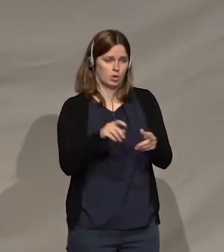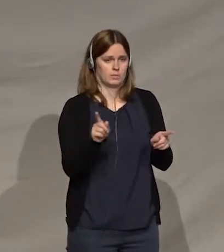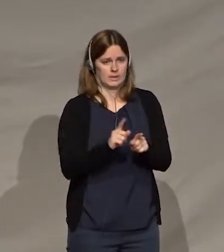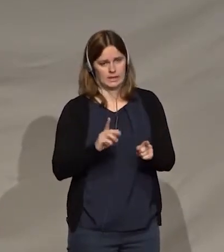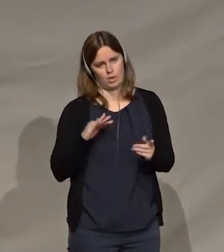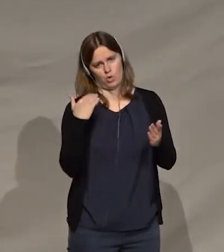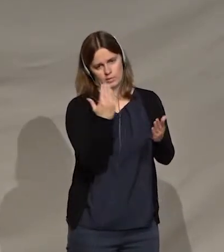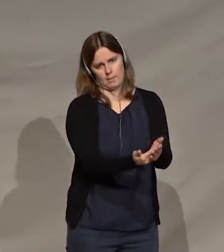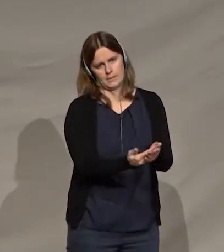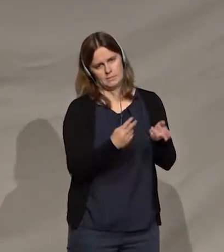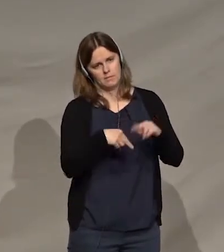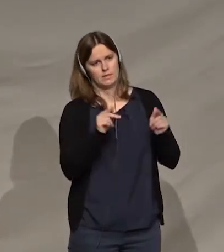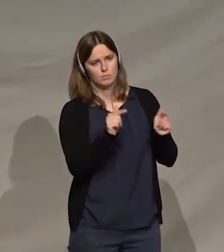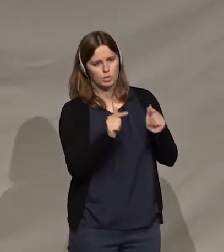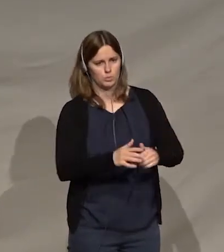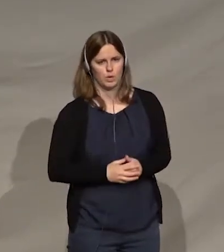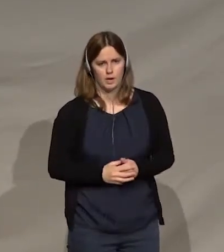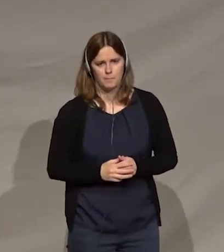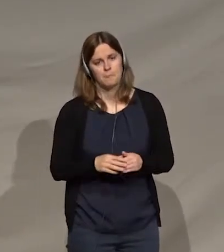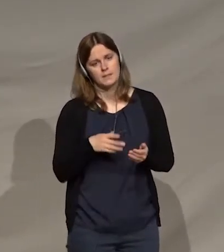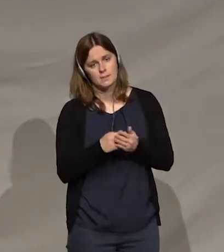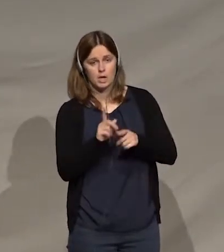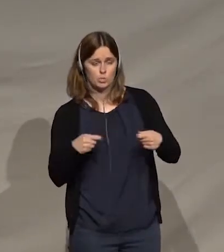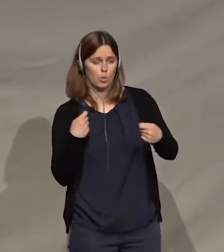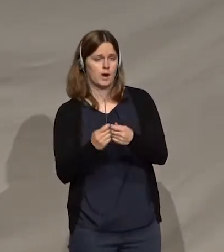rehabilitační pracovníci, studentští pracovníci, atd.